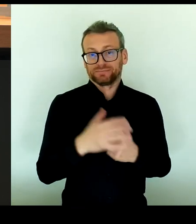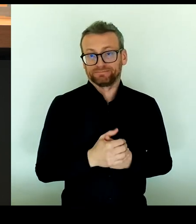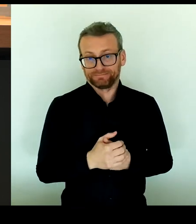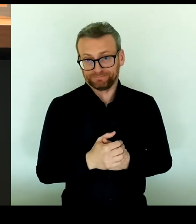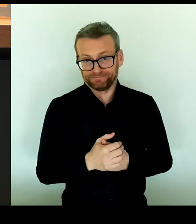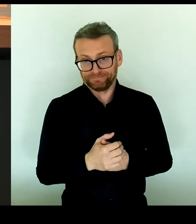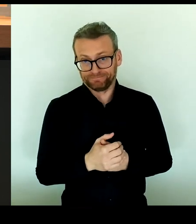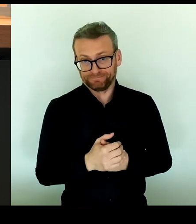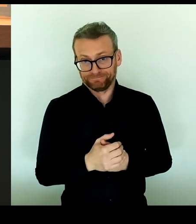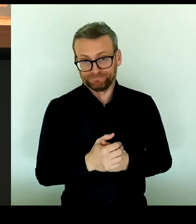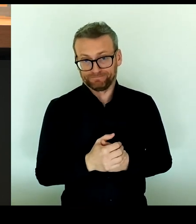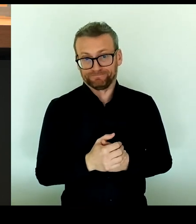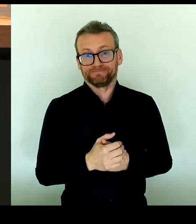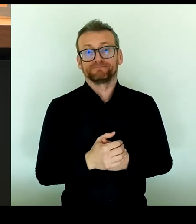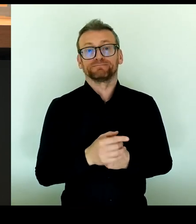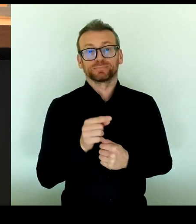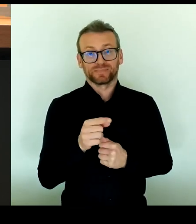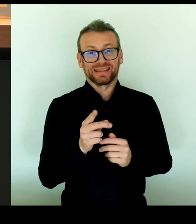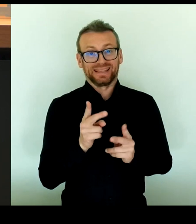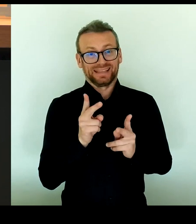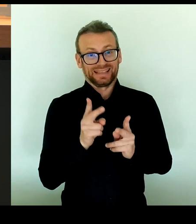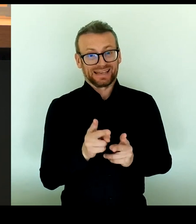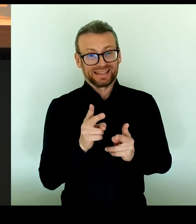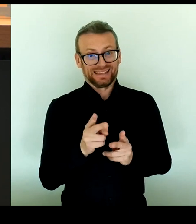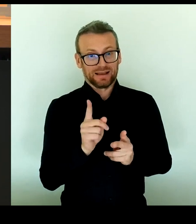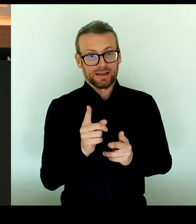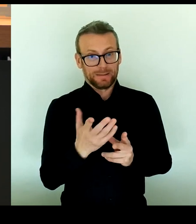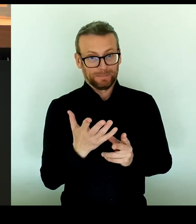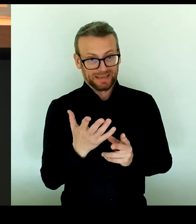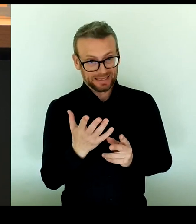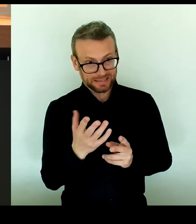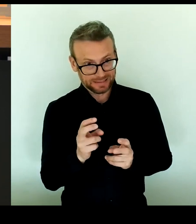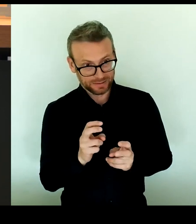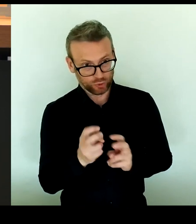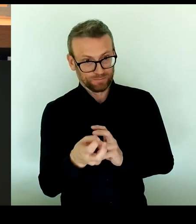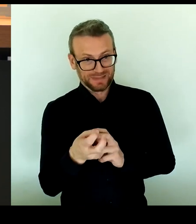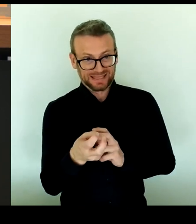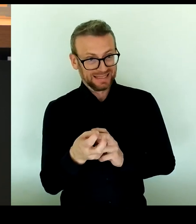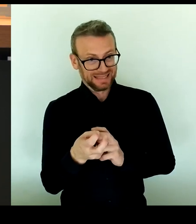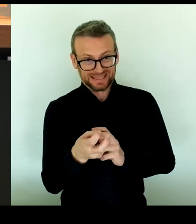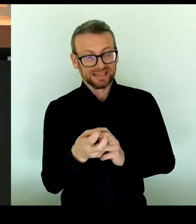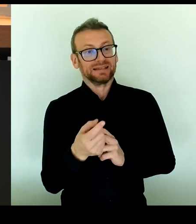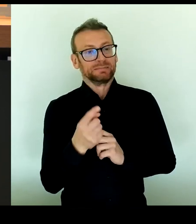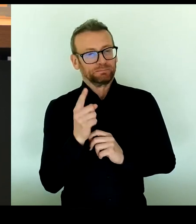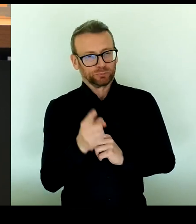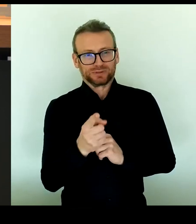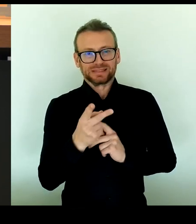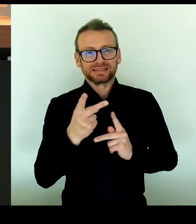Wohnungen eine Straßenbahnlinie geplant und die Bahnhöfe waren schon fertig eingezeichne. Dann sagt die zuständige Staatssekretär, da wissen Sie